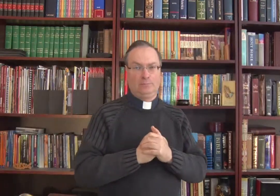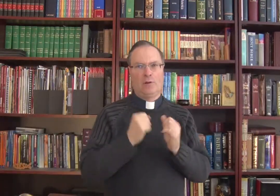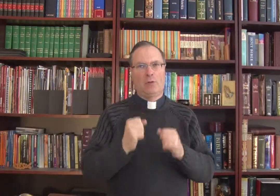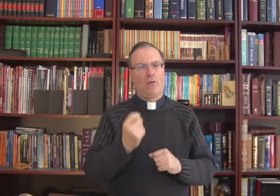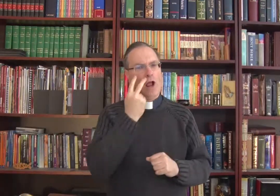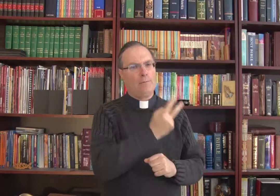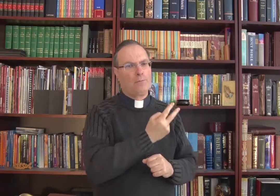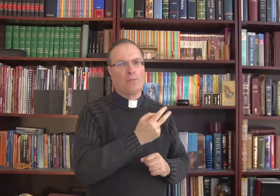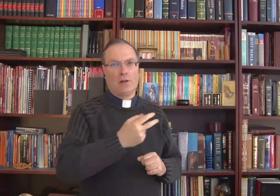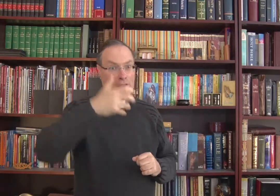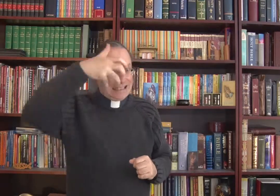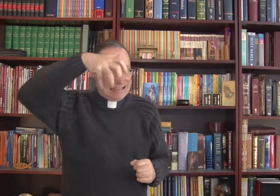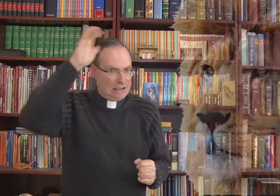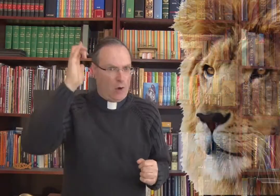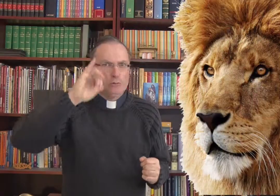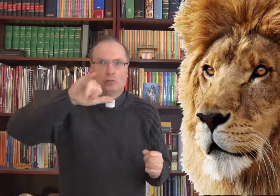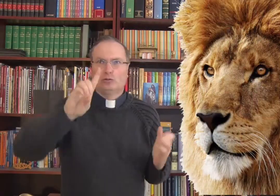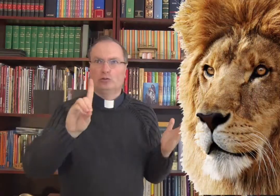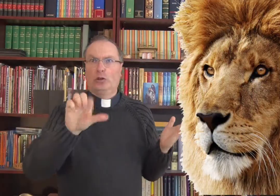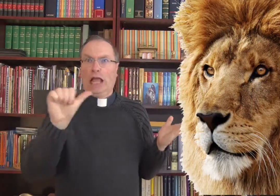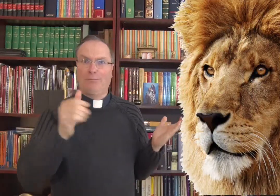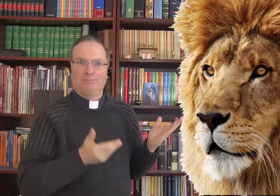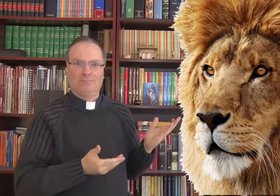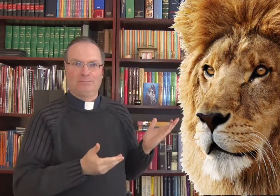On peut voir le lion de Juda.